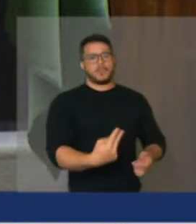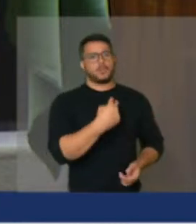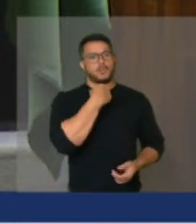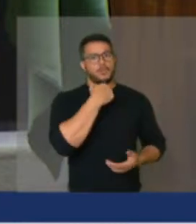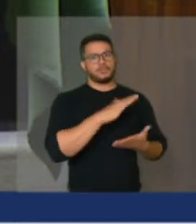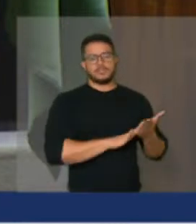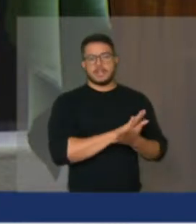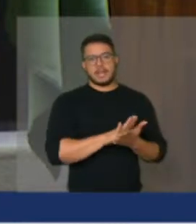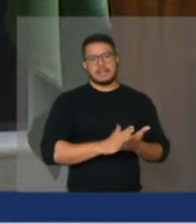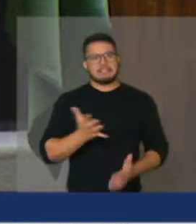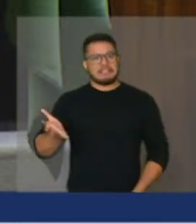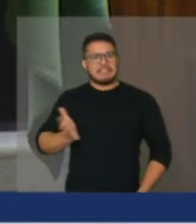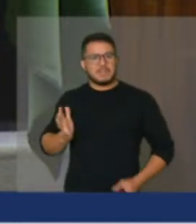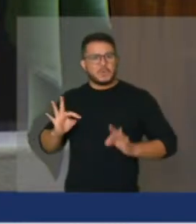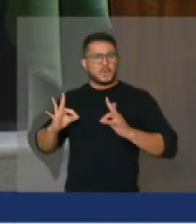AO RICO TUDO, ISSO TEM QUE